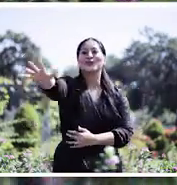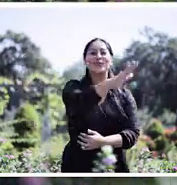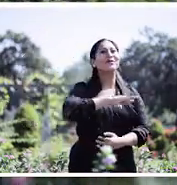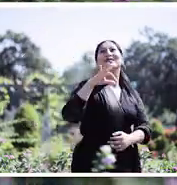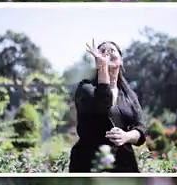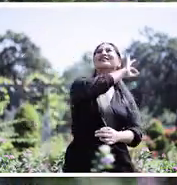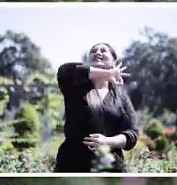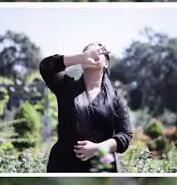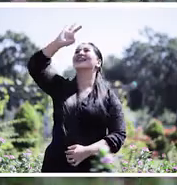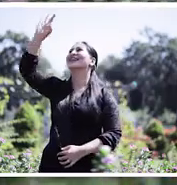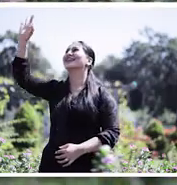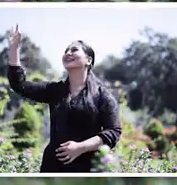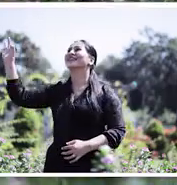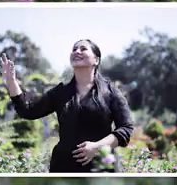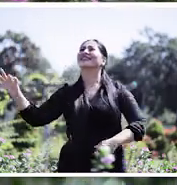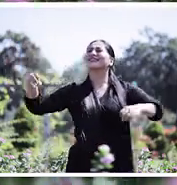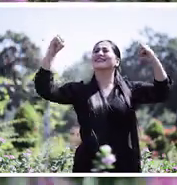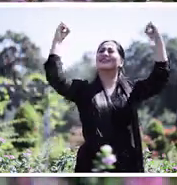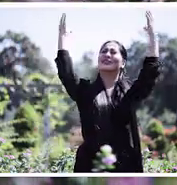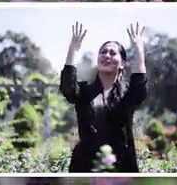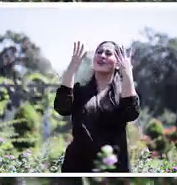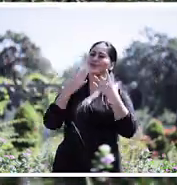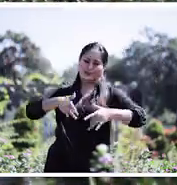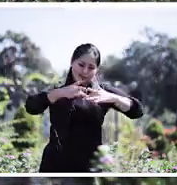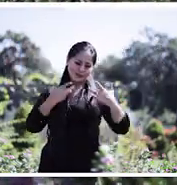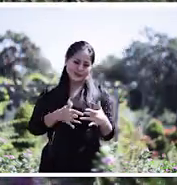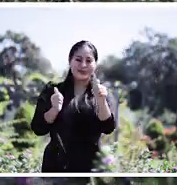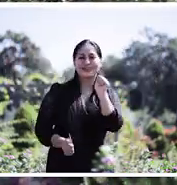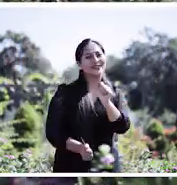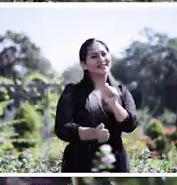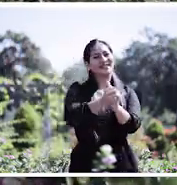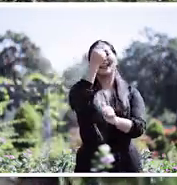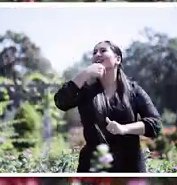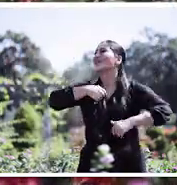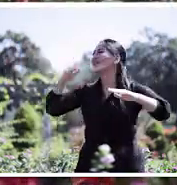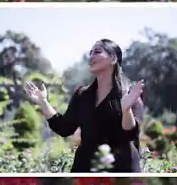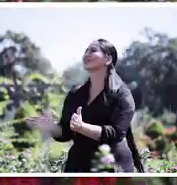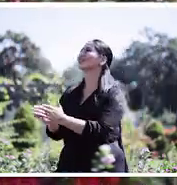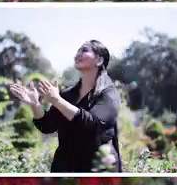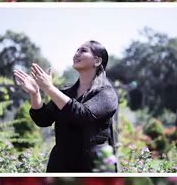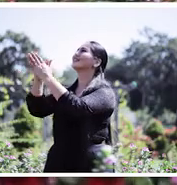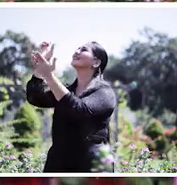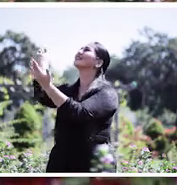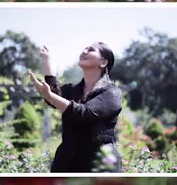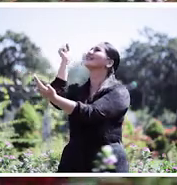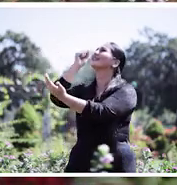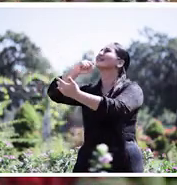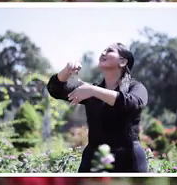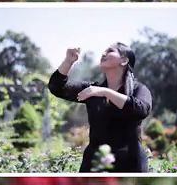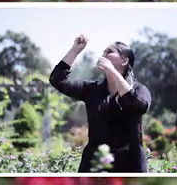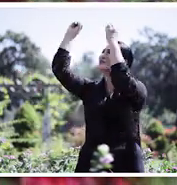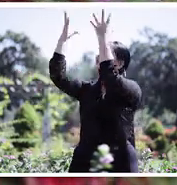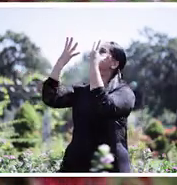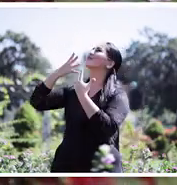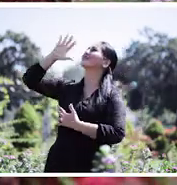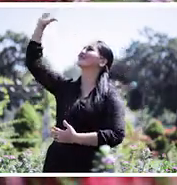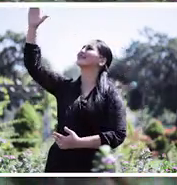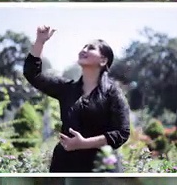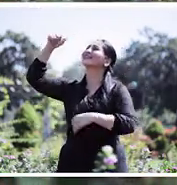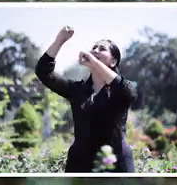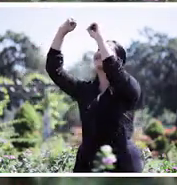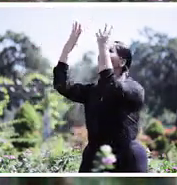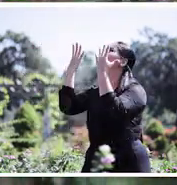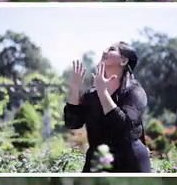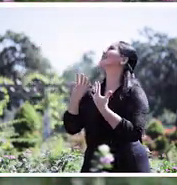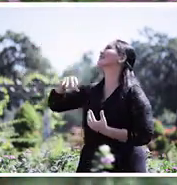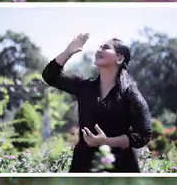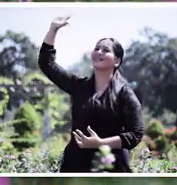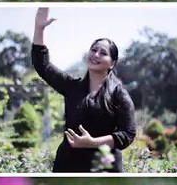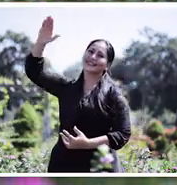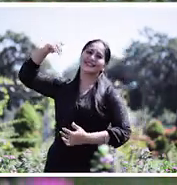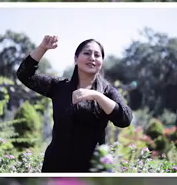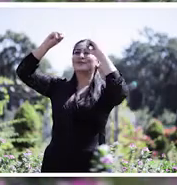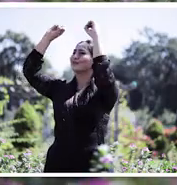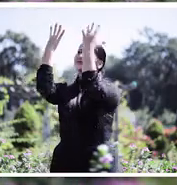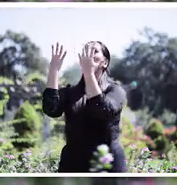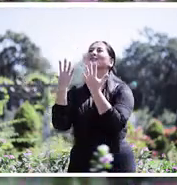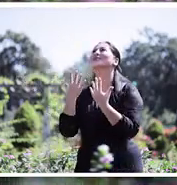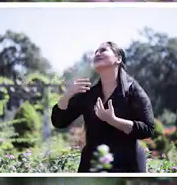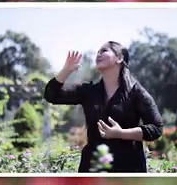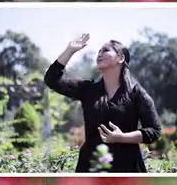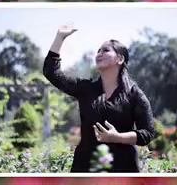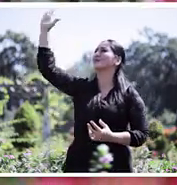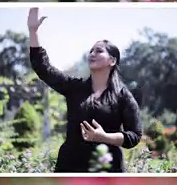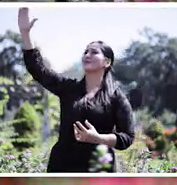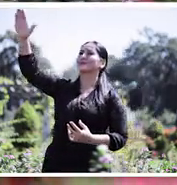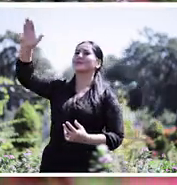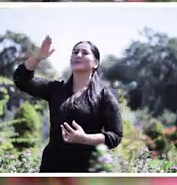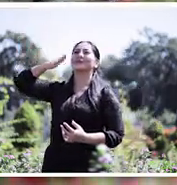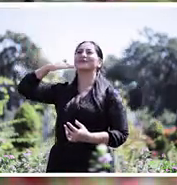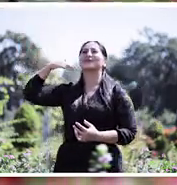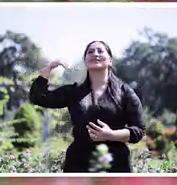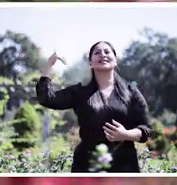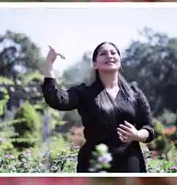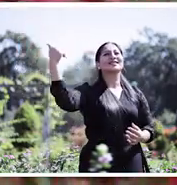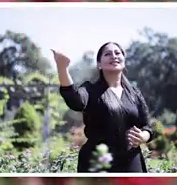空に響け歌え魂よ 恵みを、恵みを、恵みを